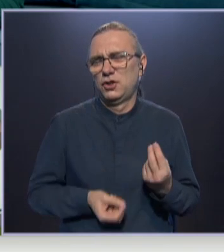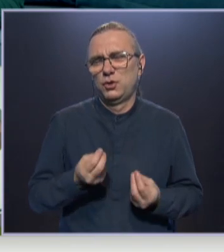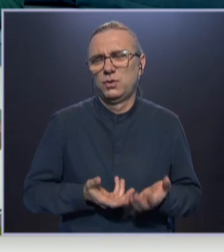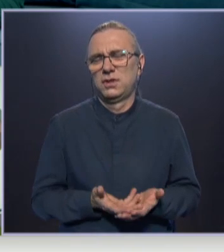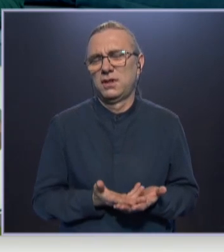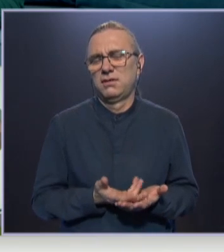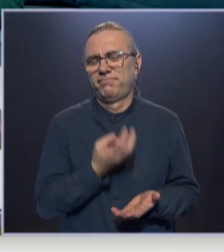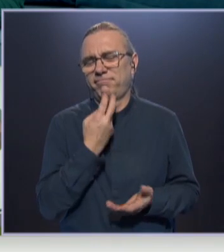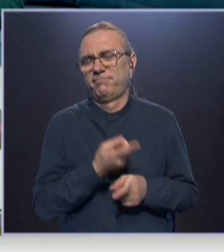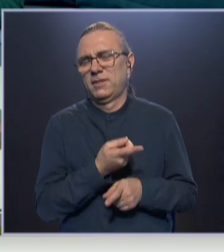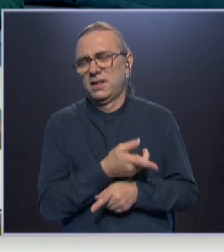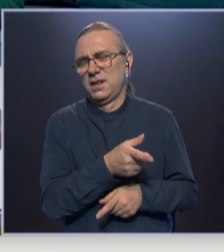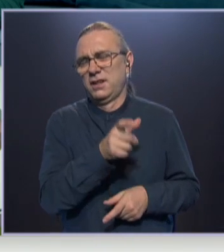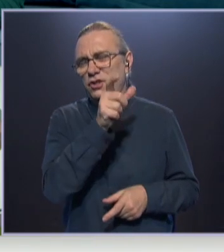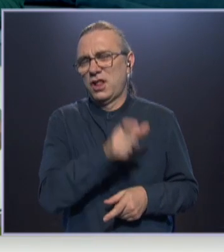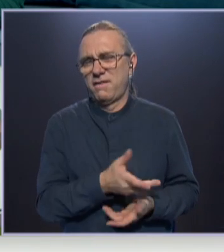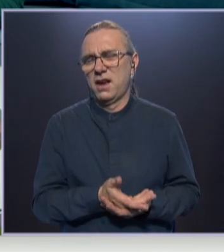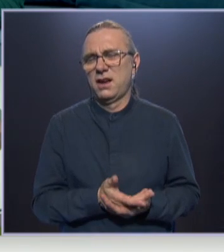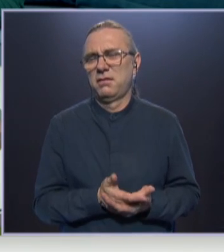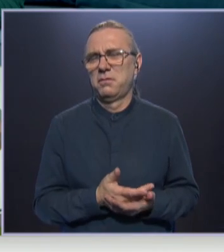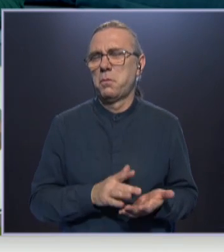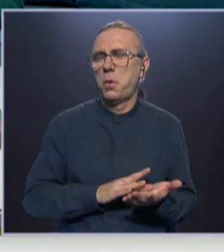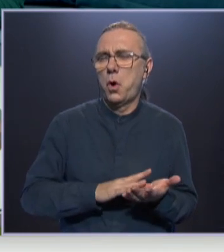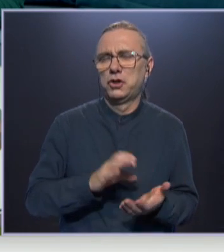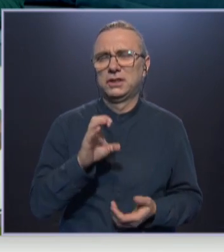над ним в его собственной душе порча сглазой каких